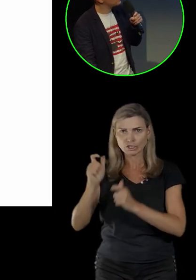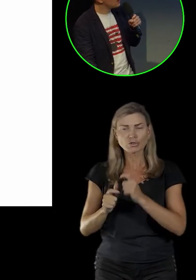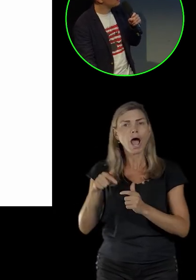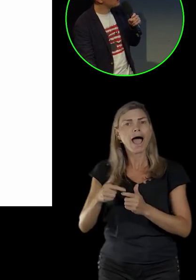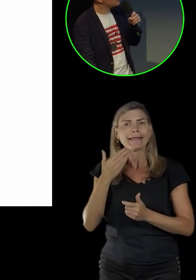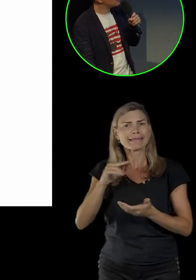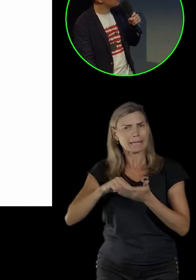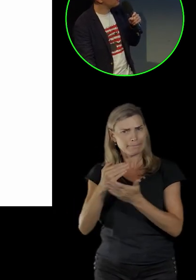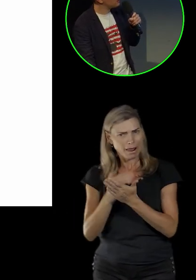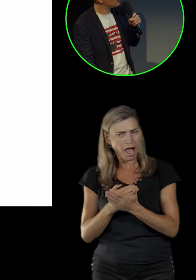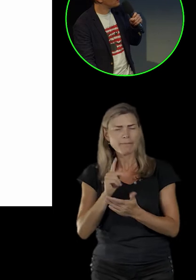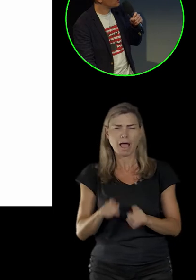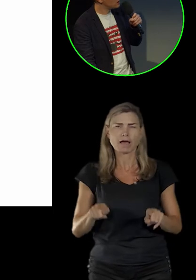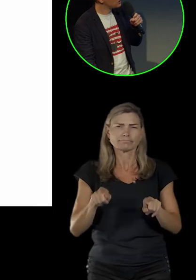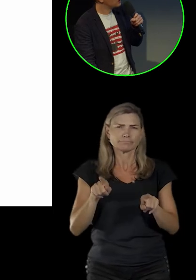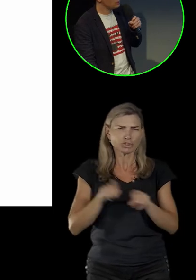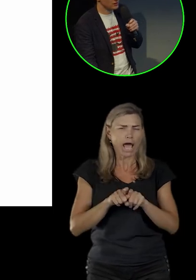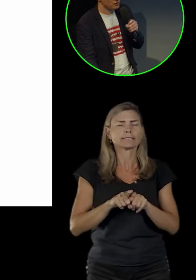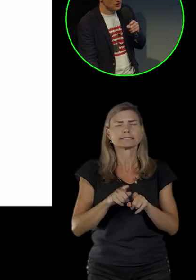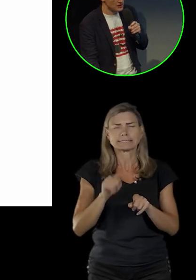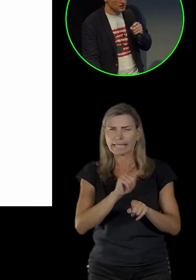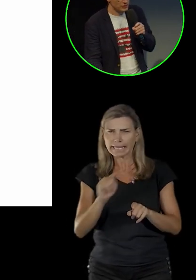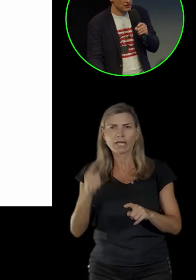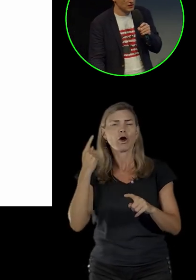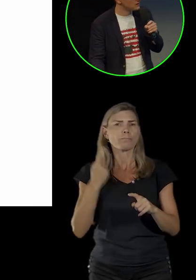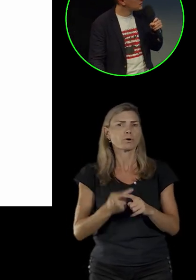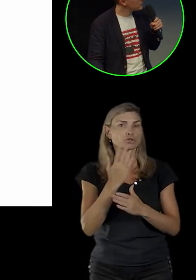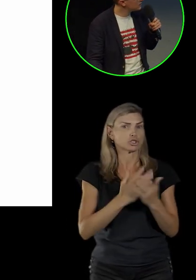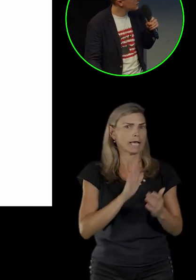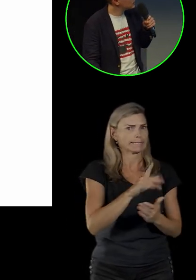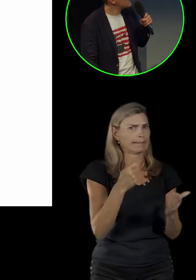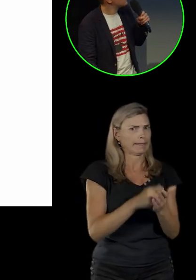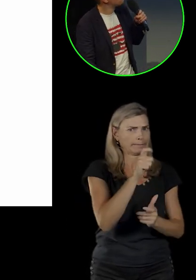ale zároveň některé shodné parametry, jako například park ve volné zástavbě, který je nezastavitelný.